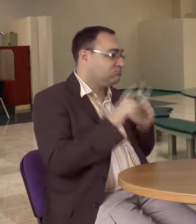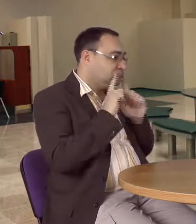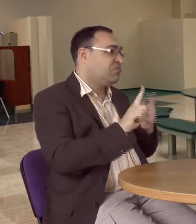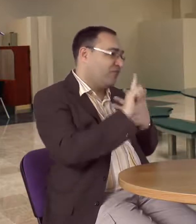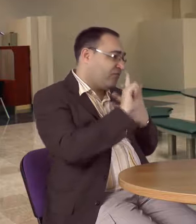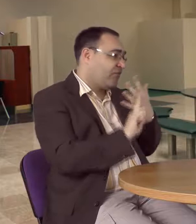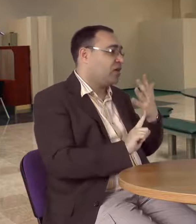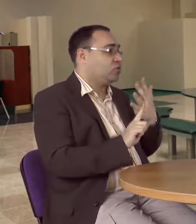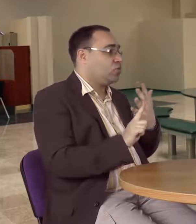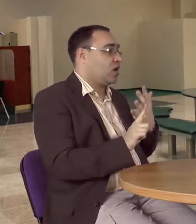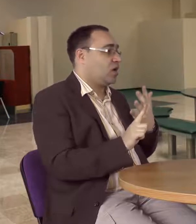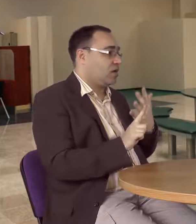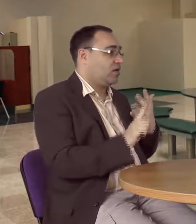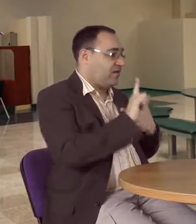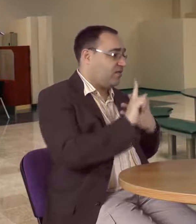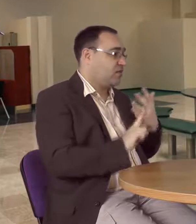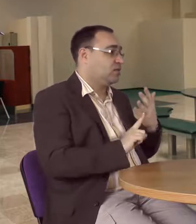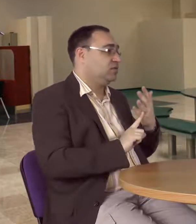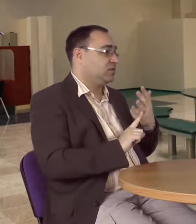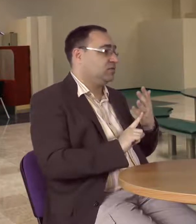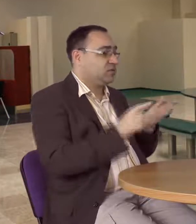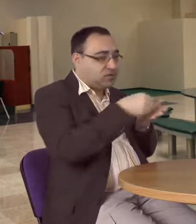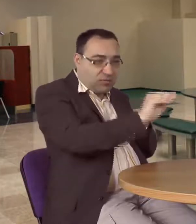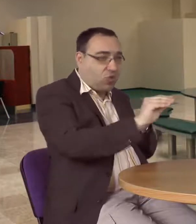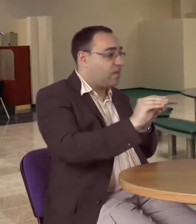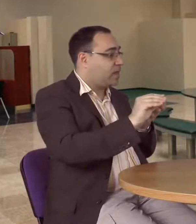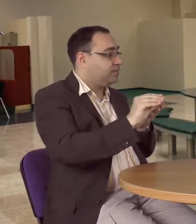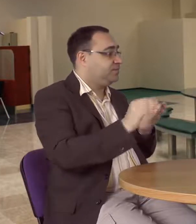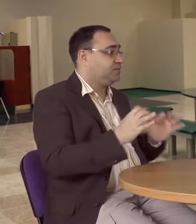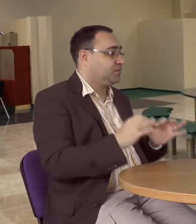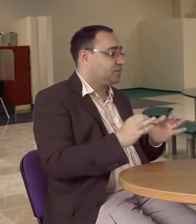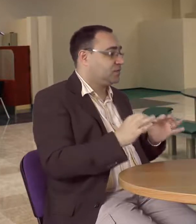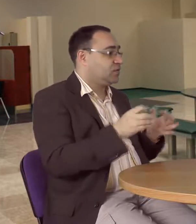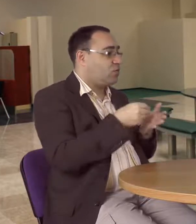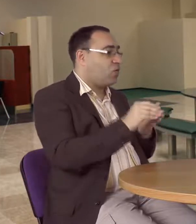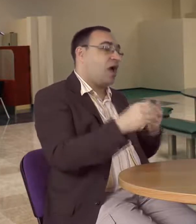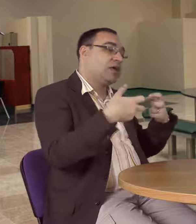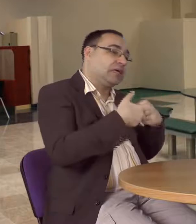Dokumentem takim, potwierdzającym wydatek jest zapłata, z tym że teraz są już opłaty przez internet.